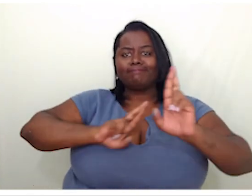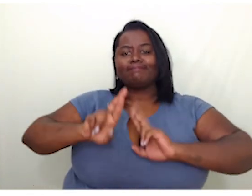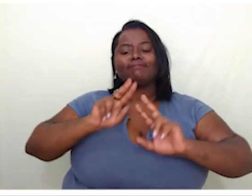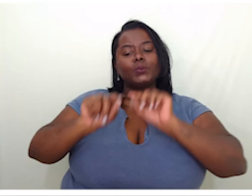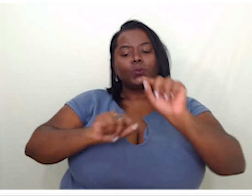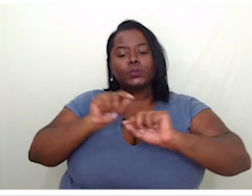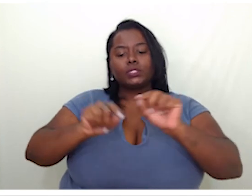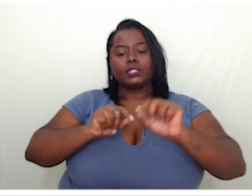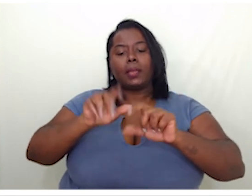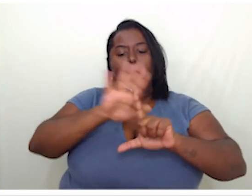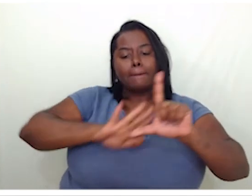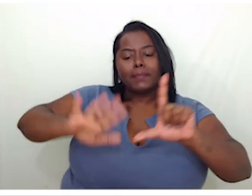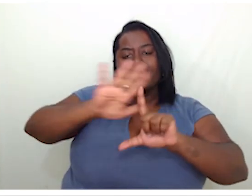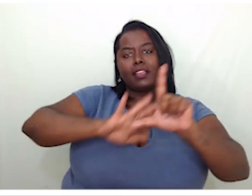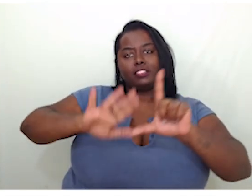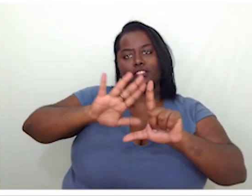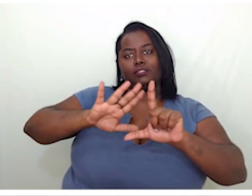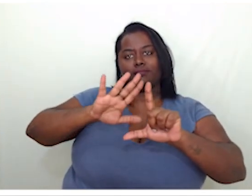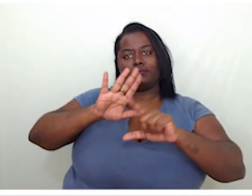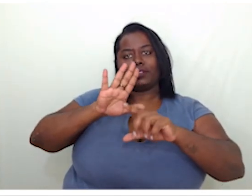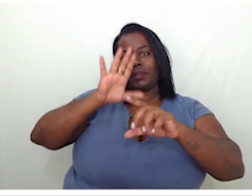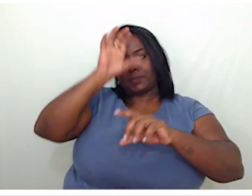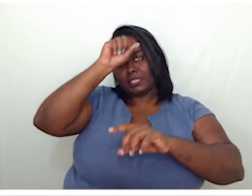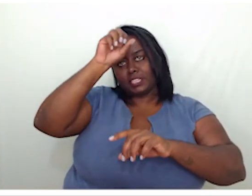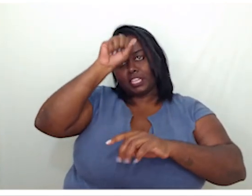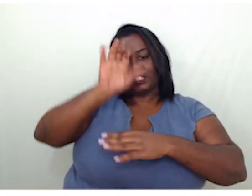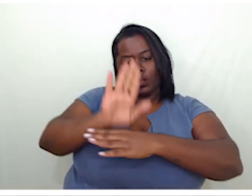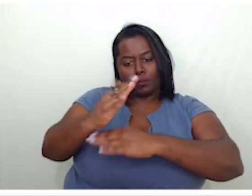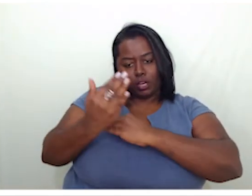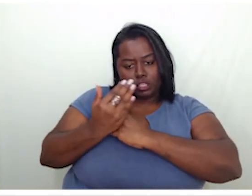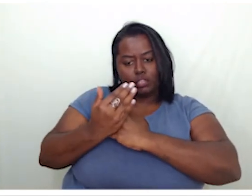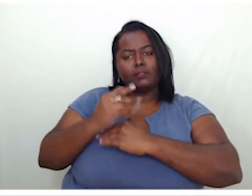y especialmente el apoyo de los pares ha sido muy fuerte.